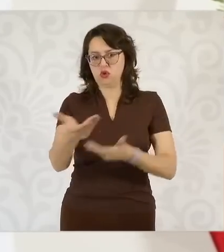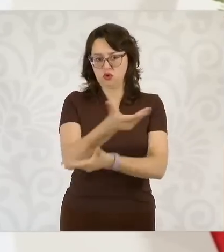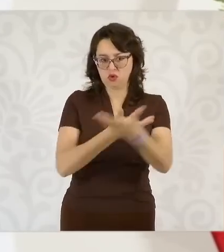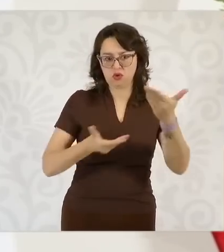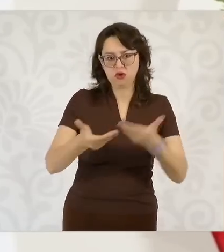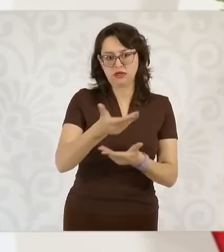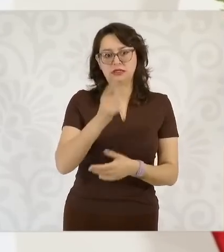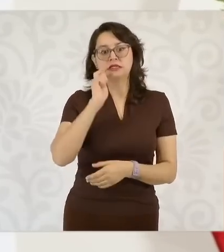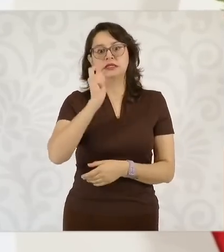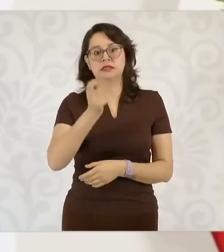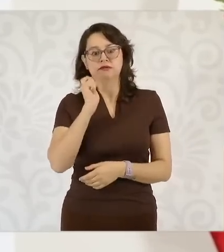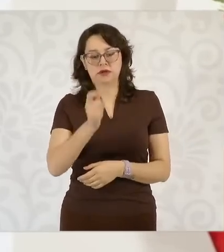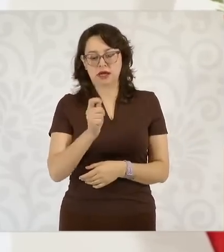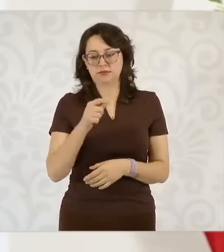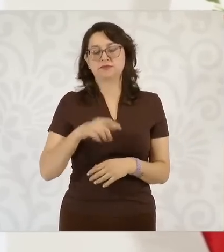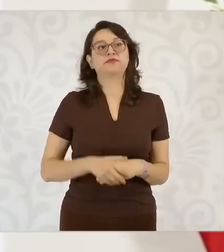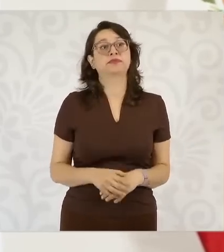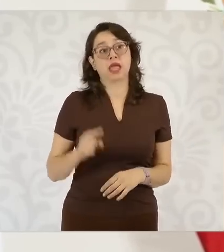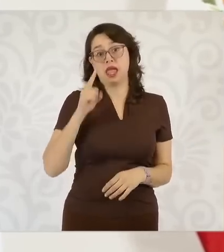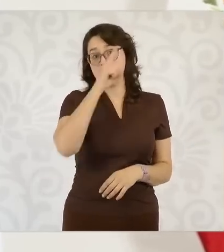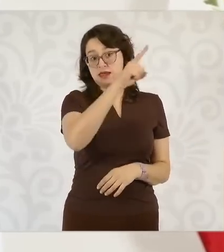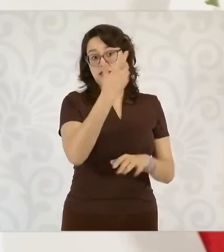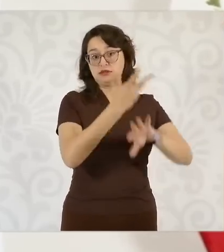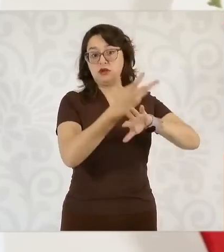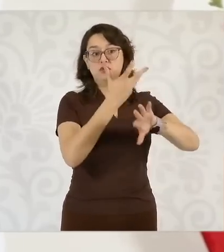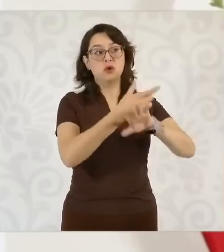estadounidenses particularmente